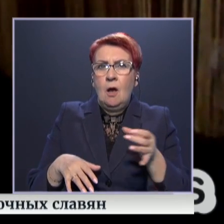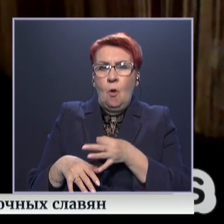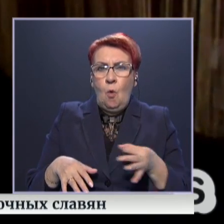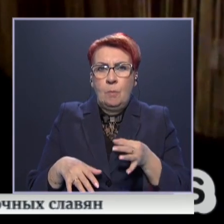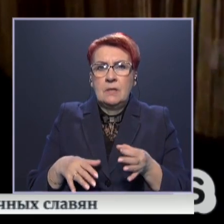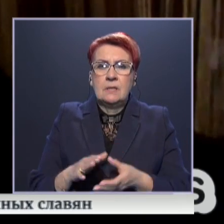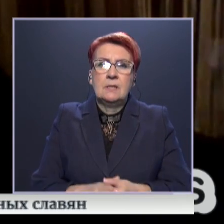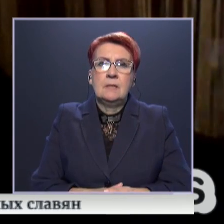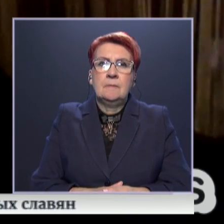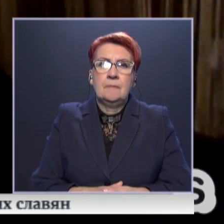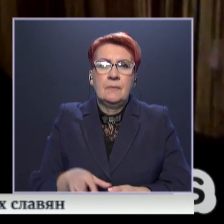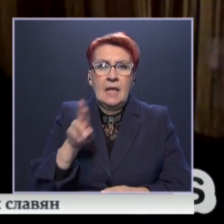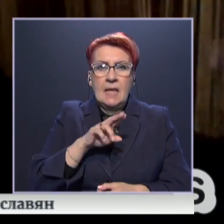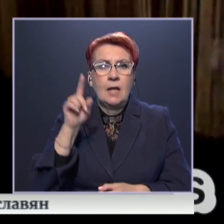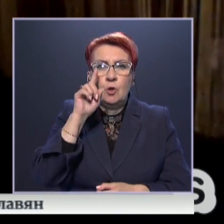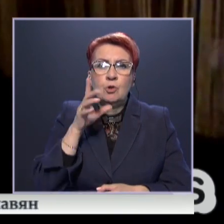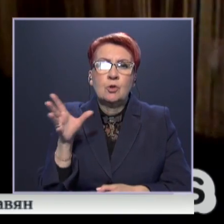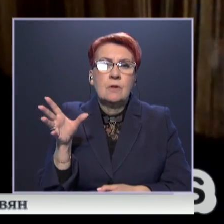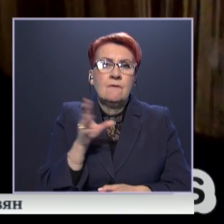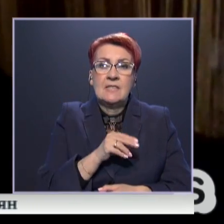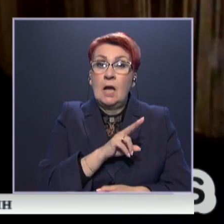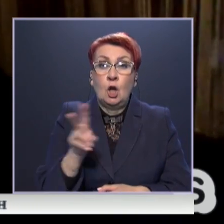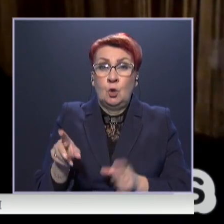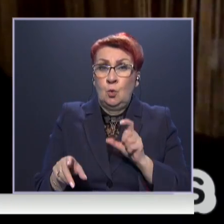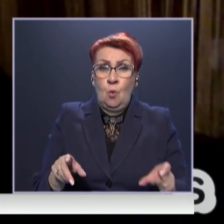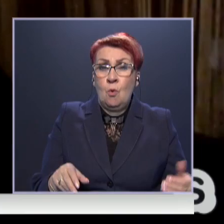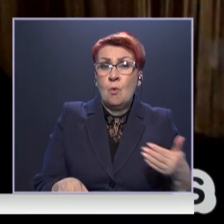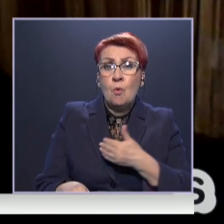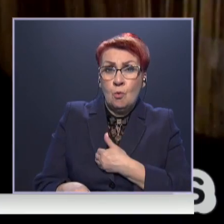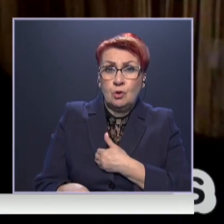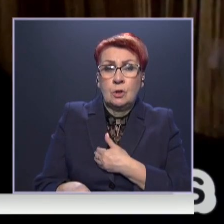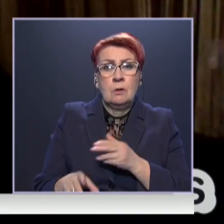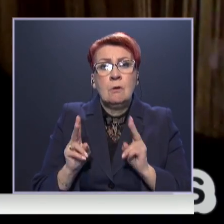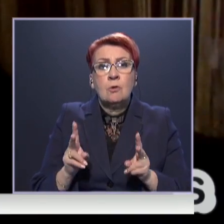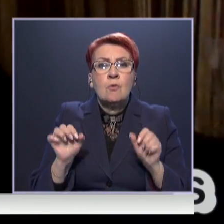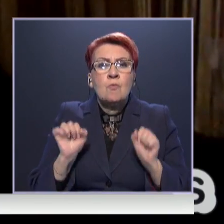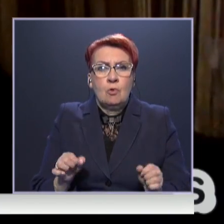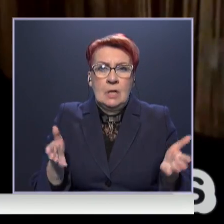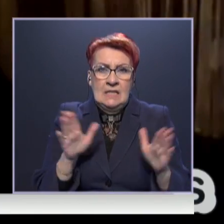беженцев что все кто хочет И кто может здесь Оставаться